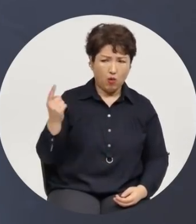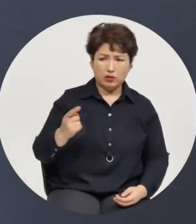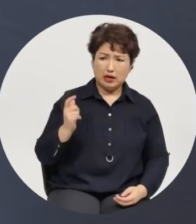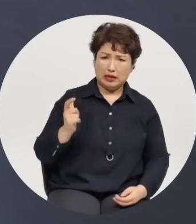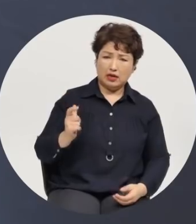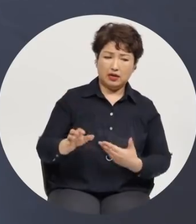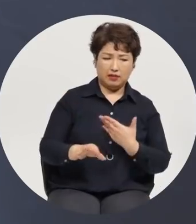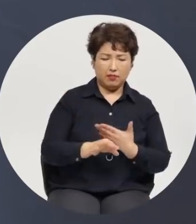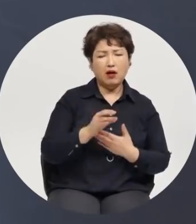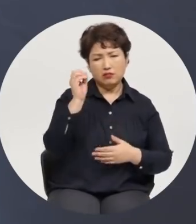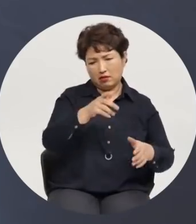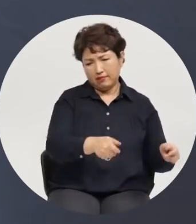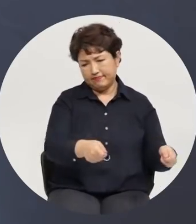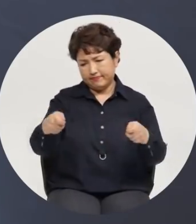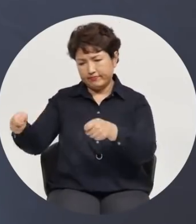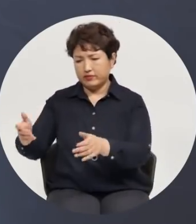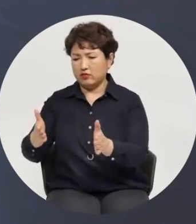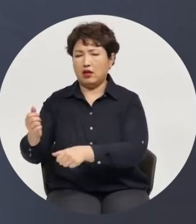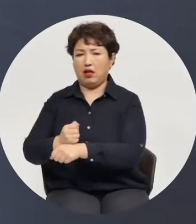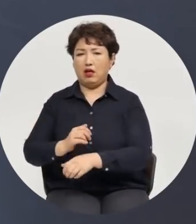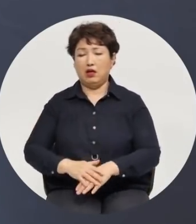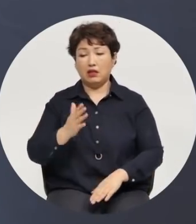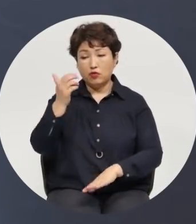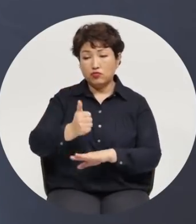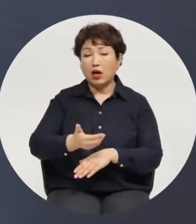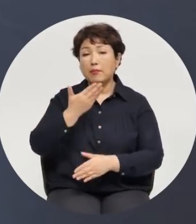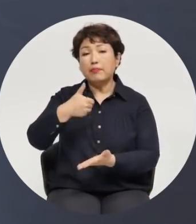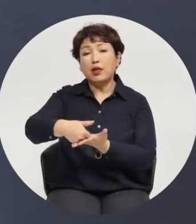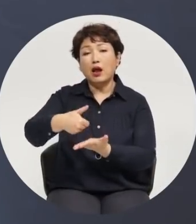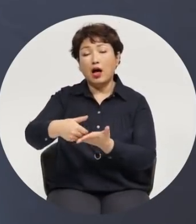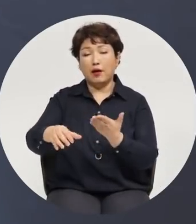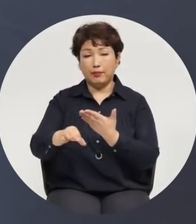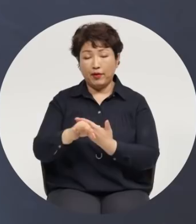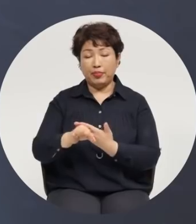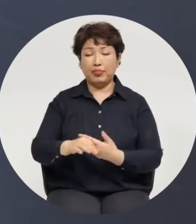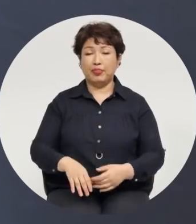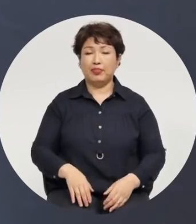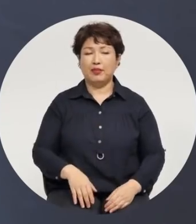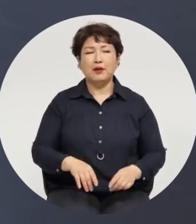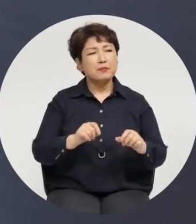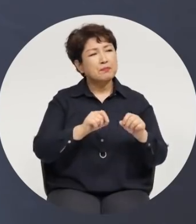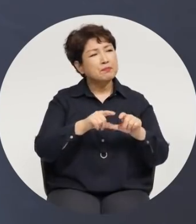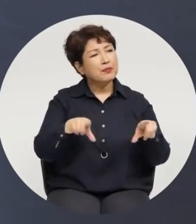그냥 치워야 합니다 그러고 나서 "엄마, 밥 줘" 이러면 우리 어머니들은 어떻게 하냐면